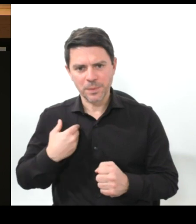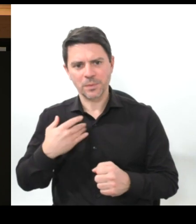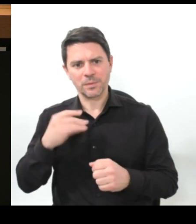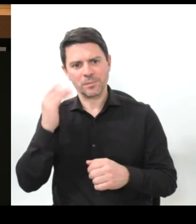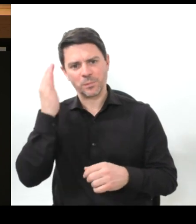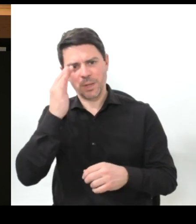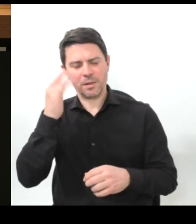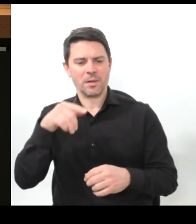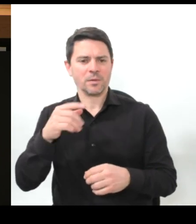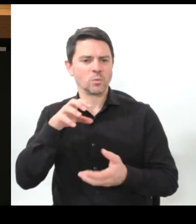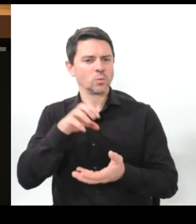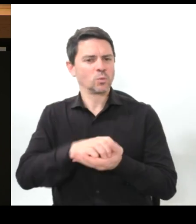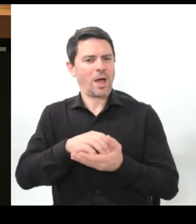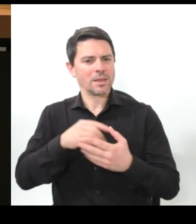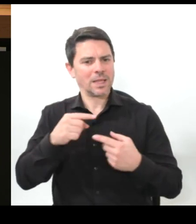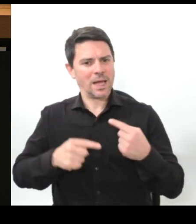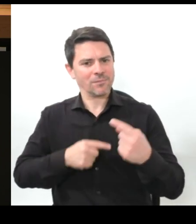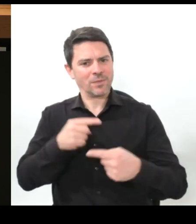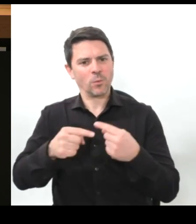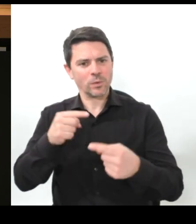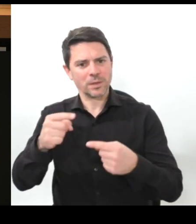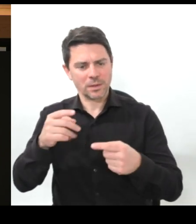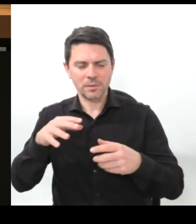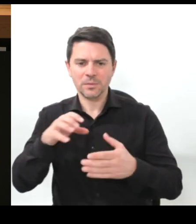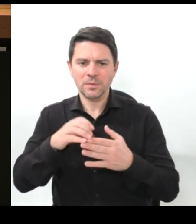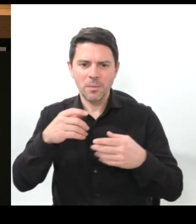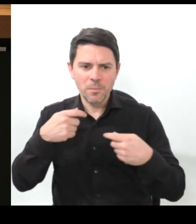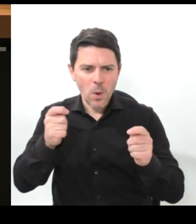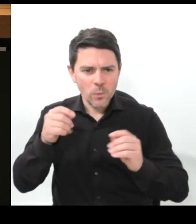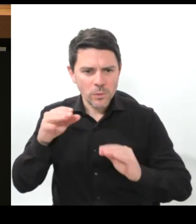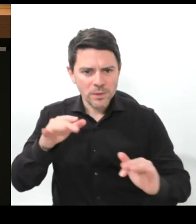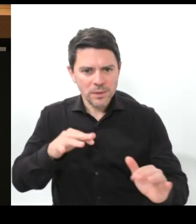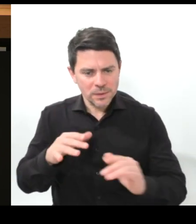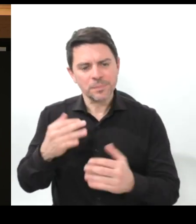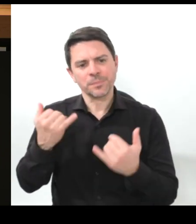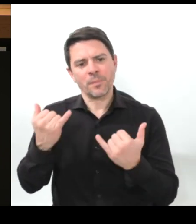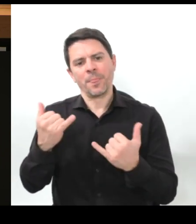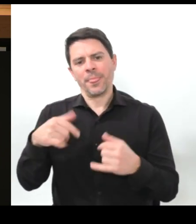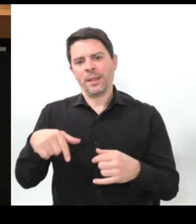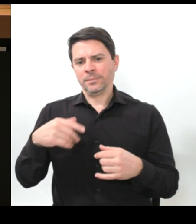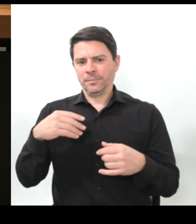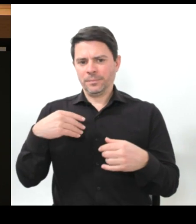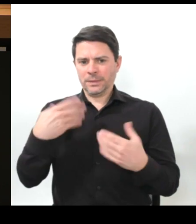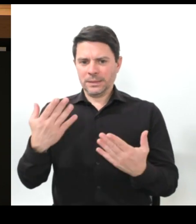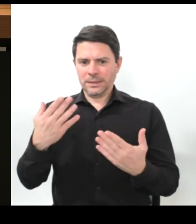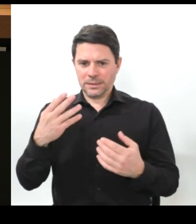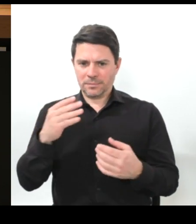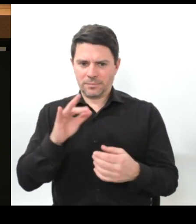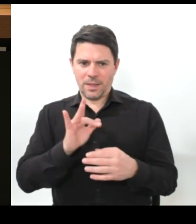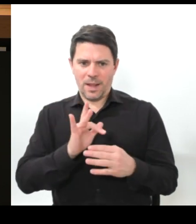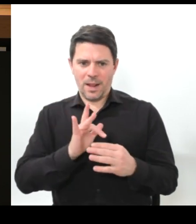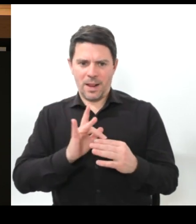auch mir persönlich dauern einige Bauvorhaben eindeutig zu lange. Wenn wir nicht bauen,